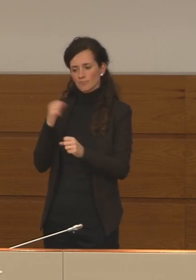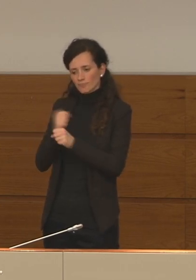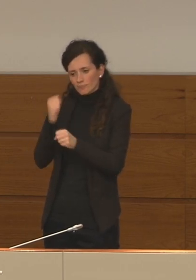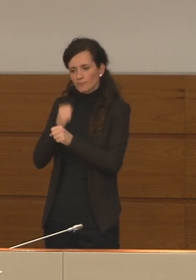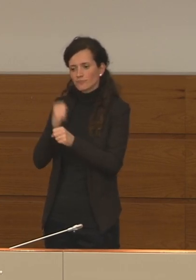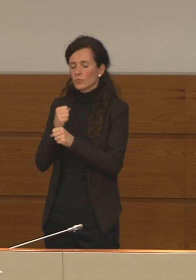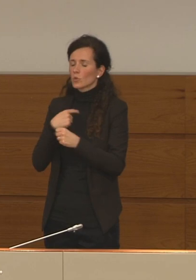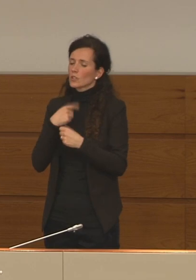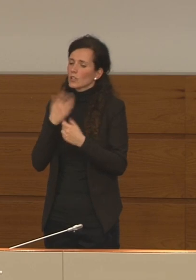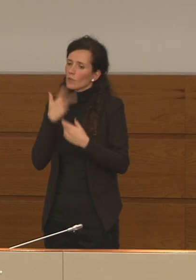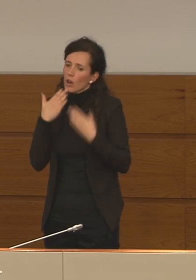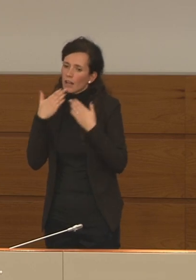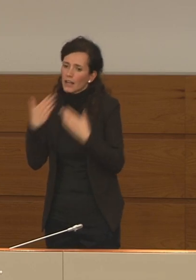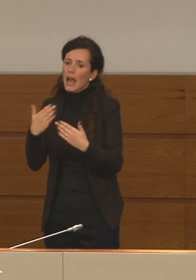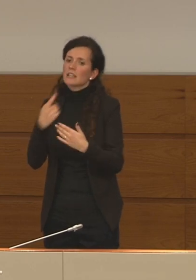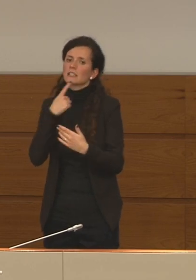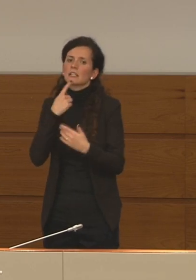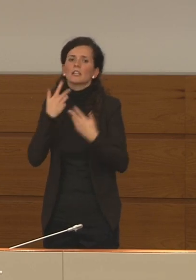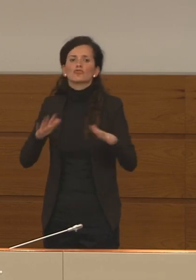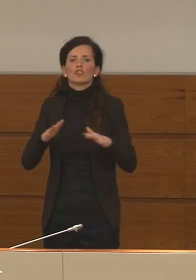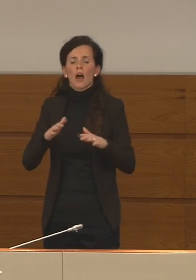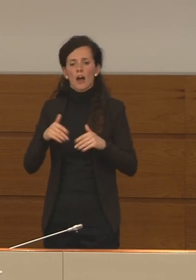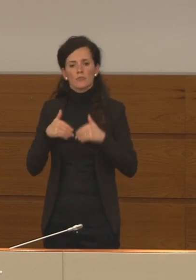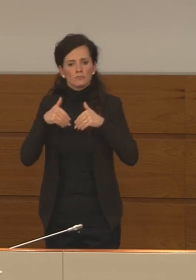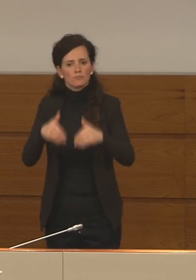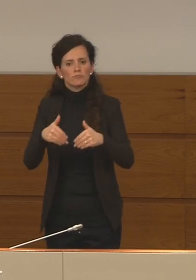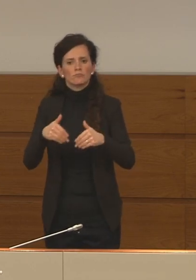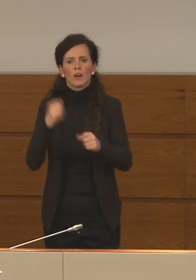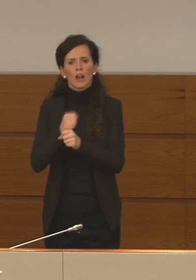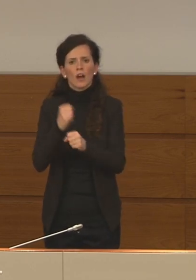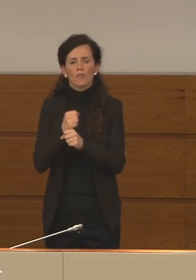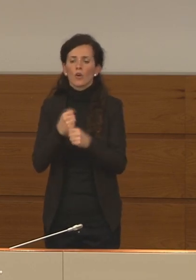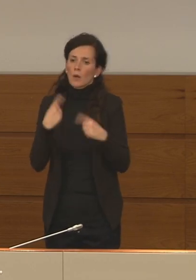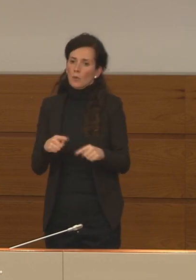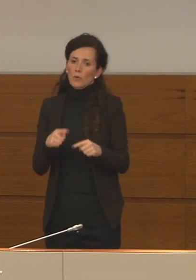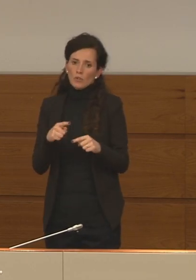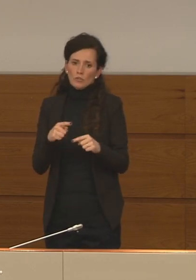linea nelle regioni dove il carico assistenziale è veramente significativo.